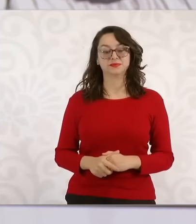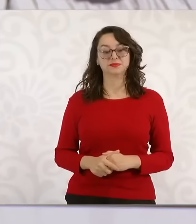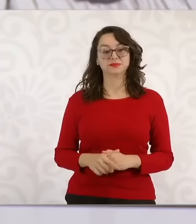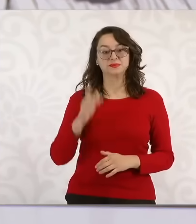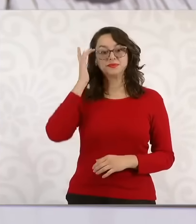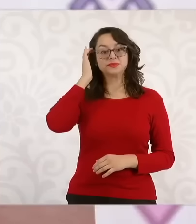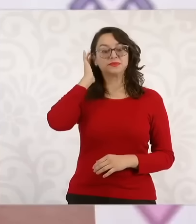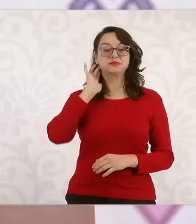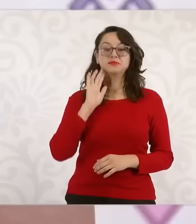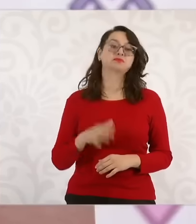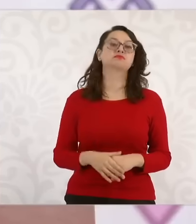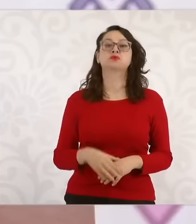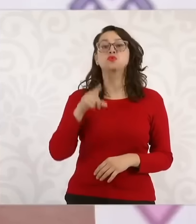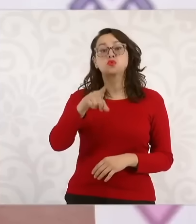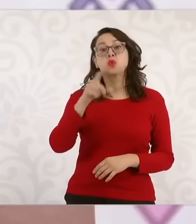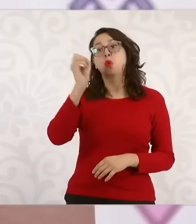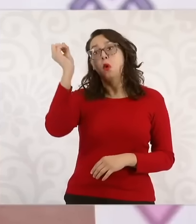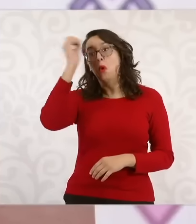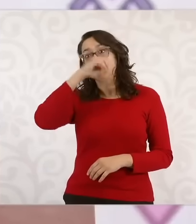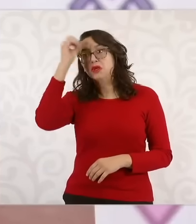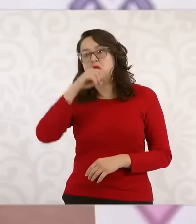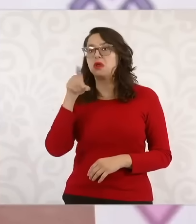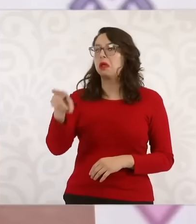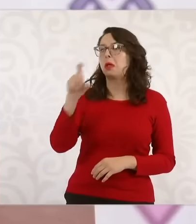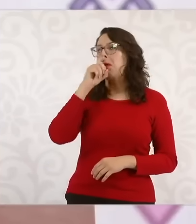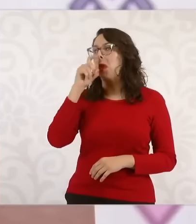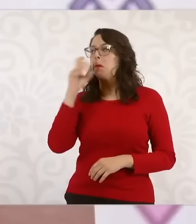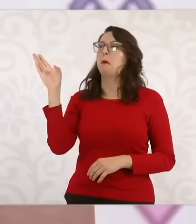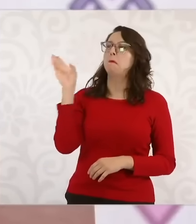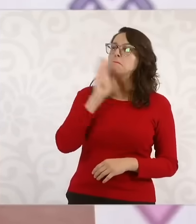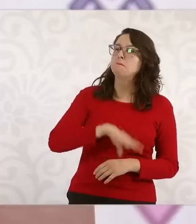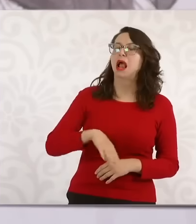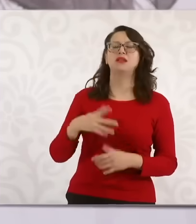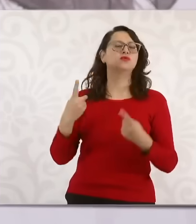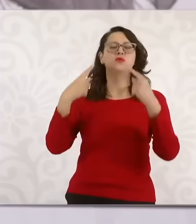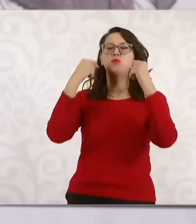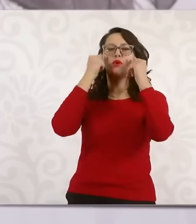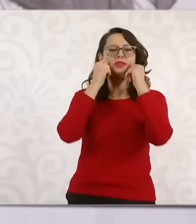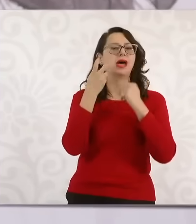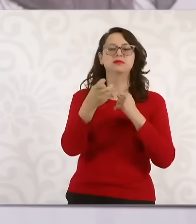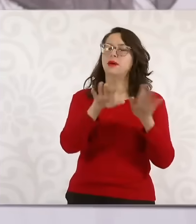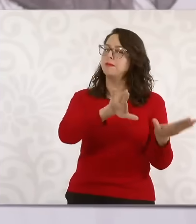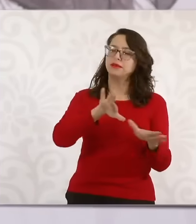Por más que tu opinión de ese presidente sea en contra,